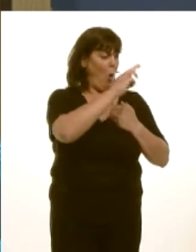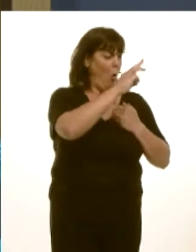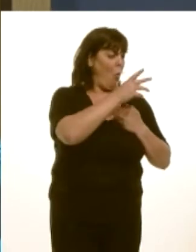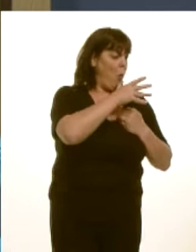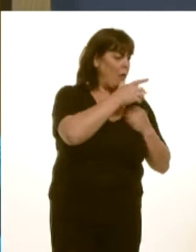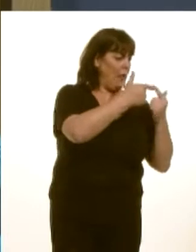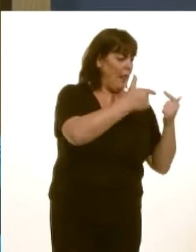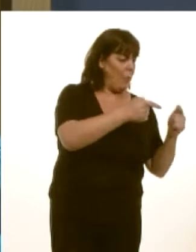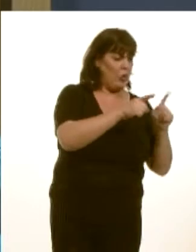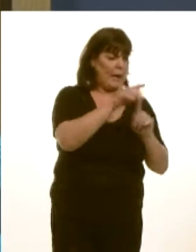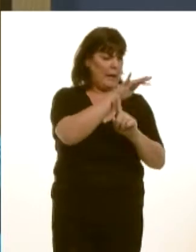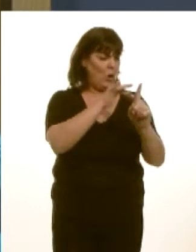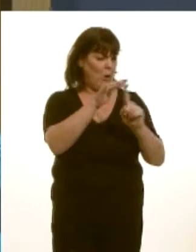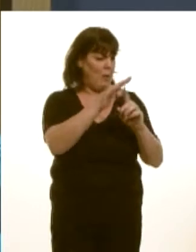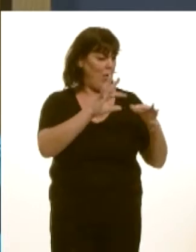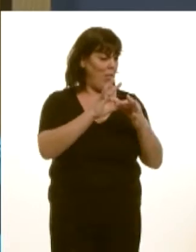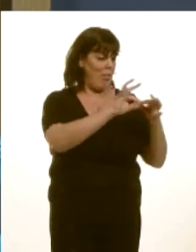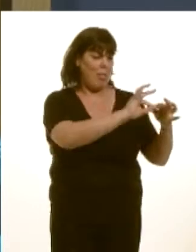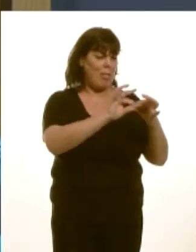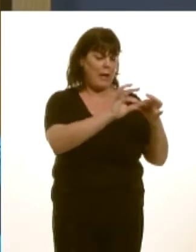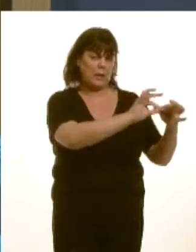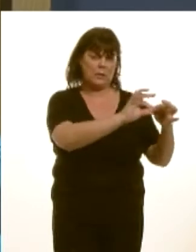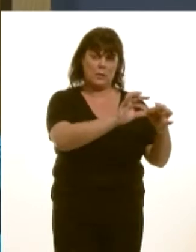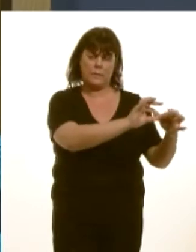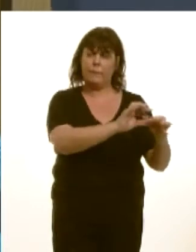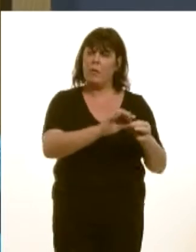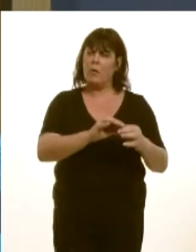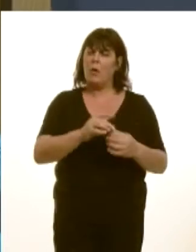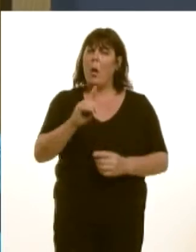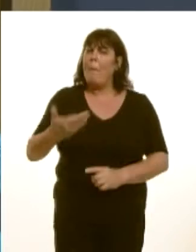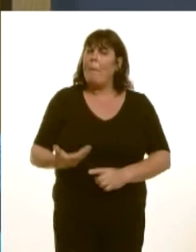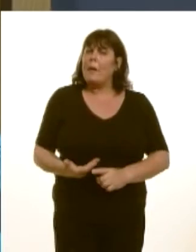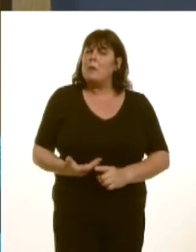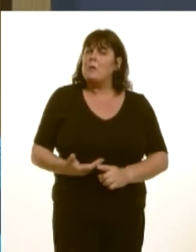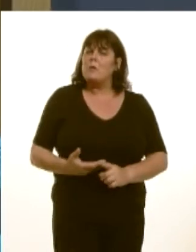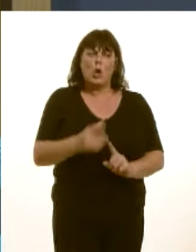A wnewch chi, neu a ydych chi wedi, cyhoeddi manylion am fynediad i’r gronfa ar gyfer fy etholaeth?